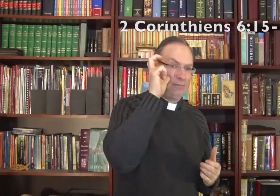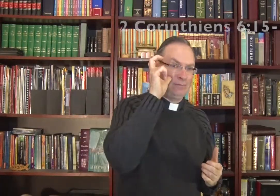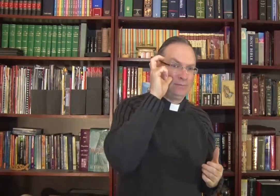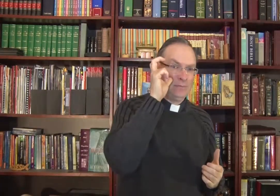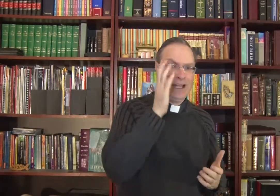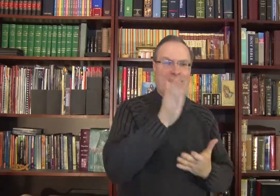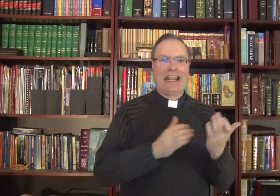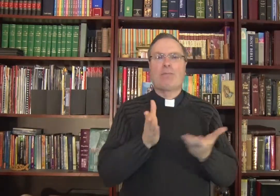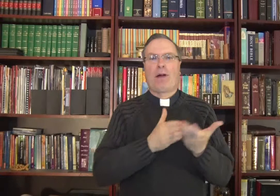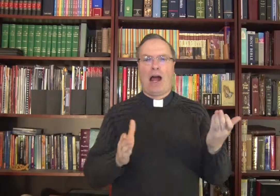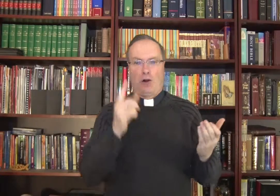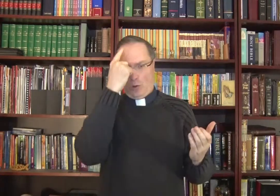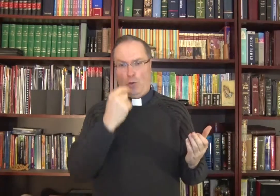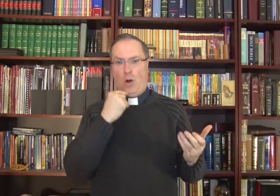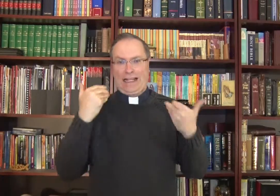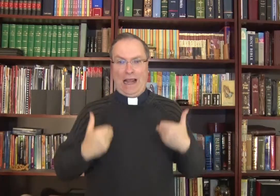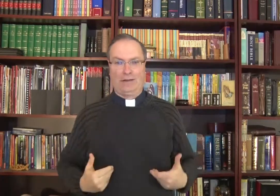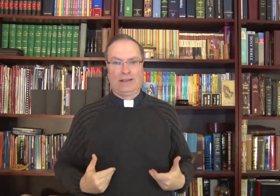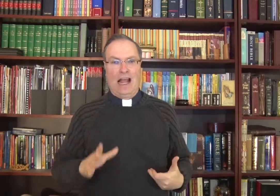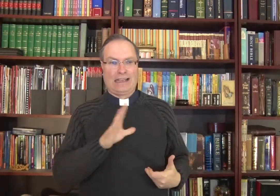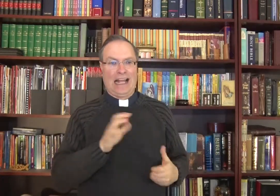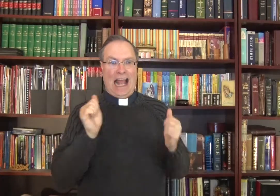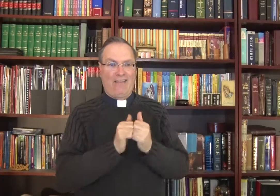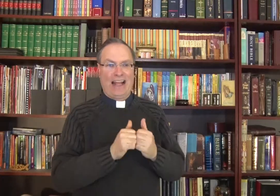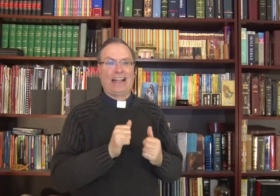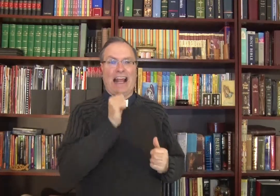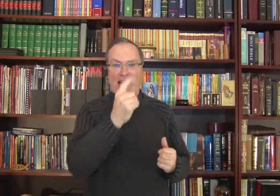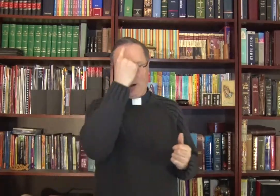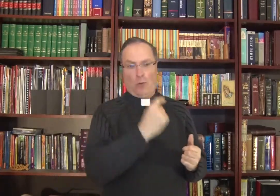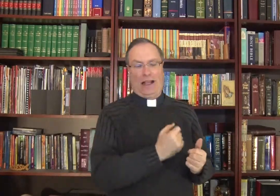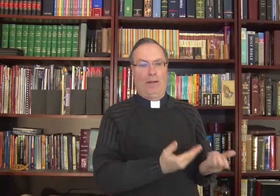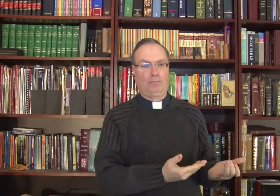Ou quelle part le croyant a-t-il avec l'incroyant?